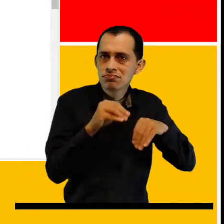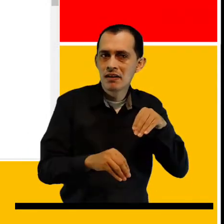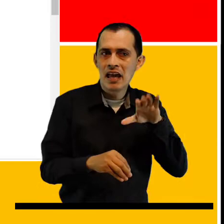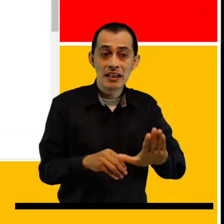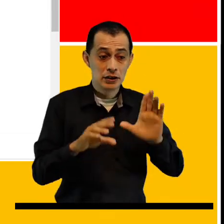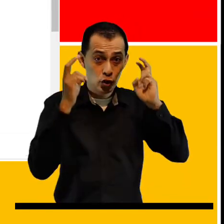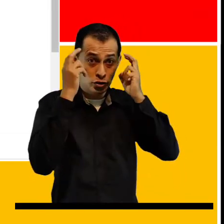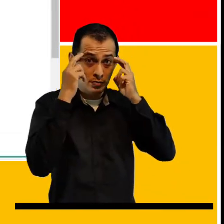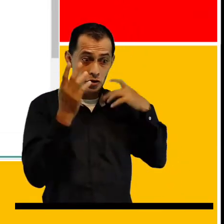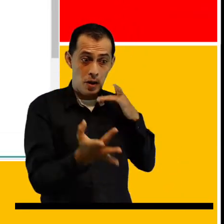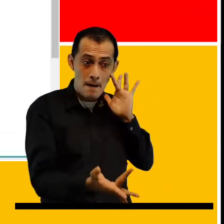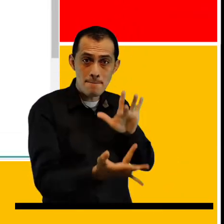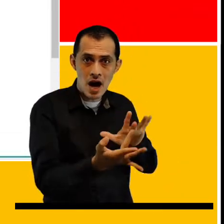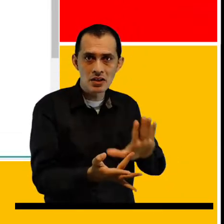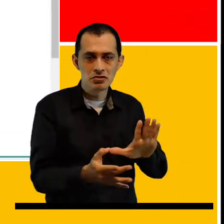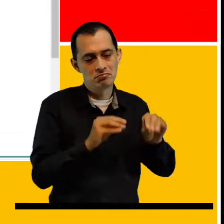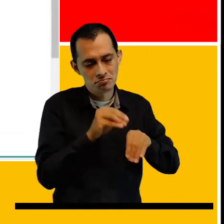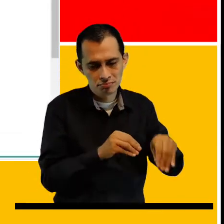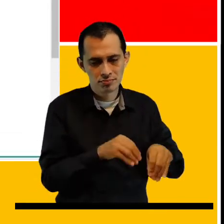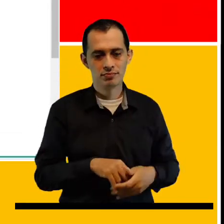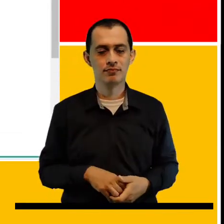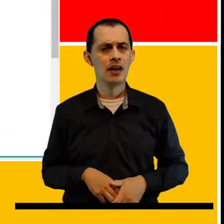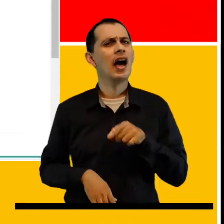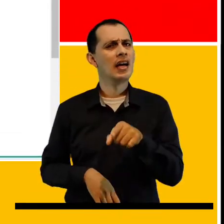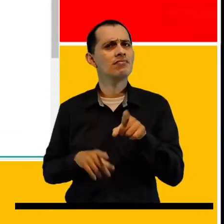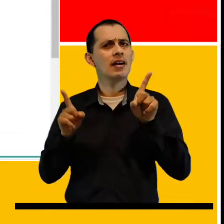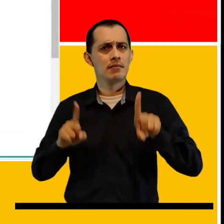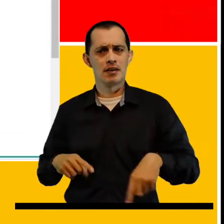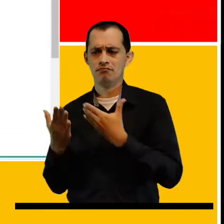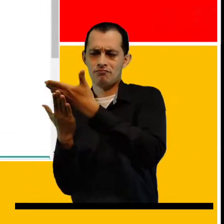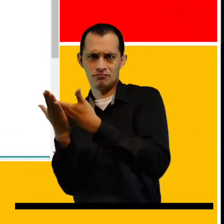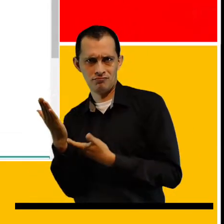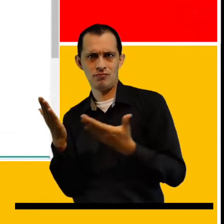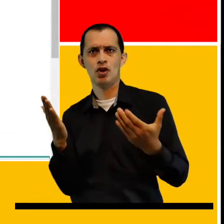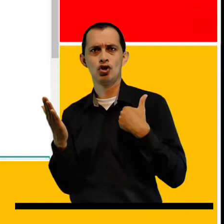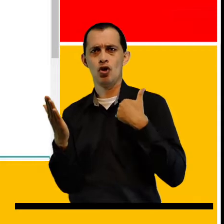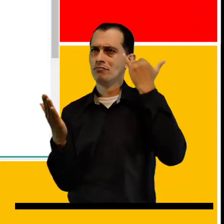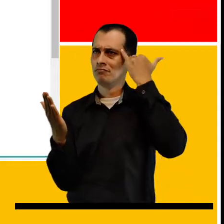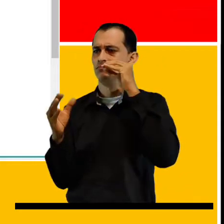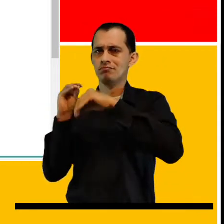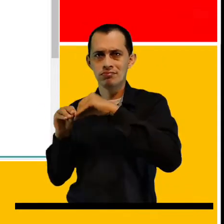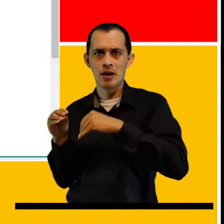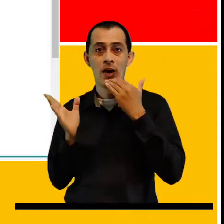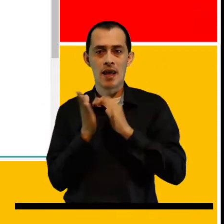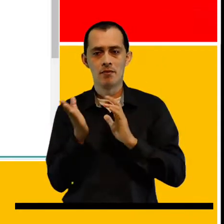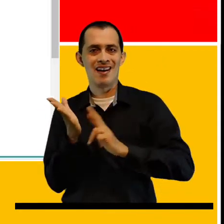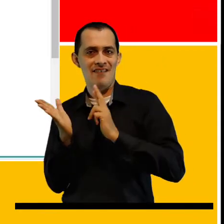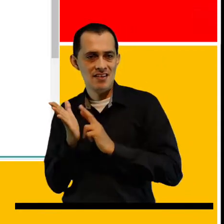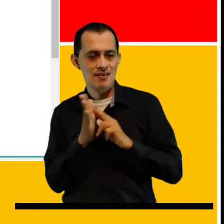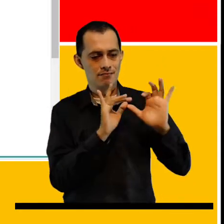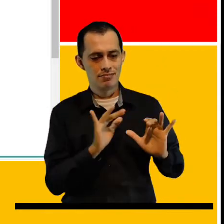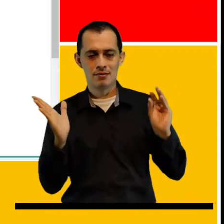producción bibliográfica tiene que ver con artículos, libros de investigación y diferentes